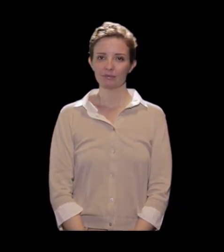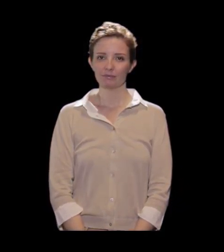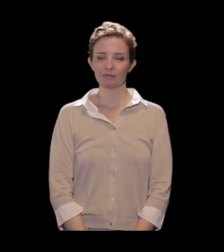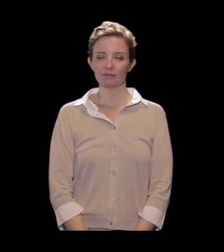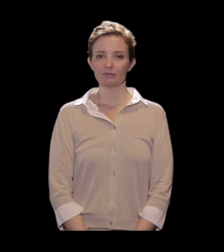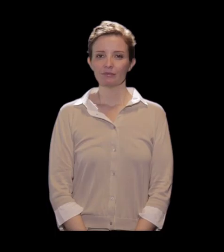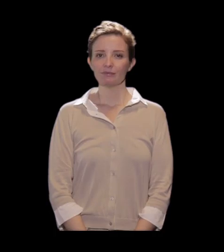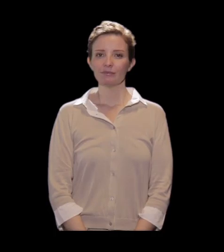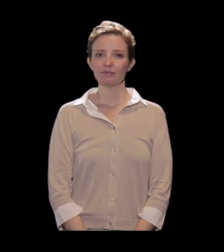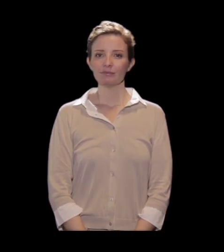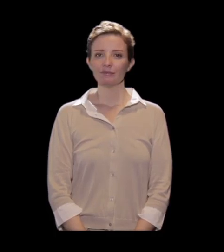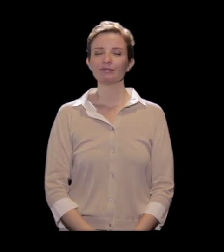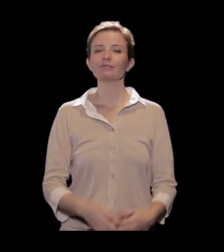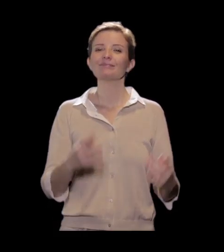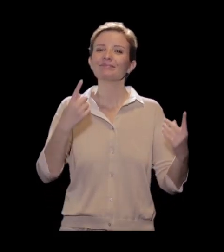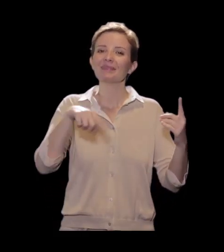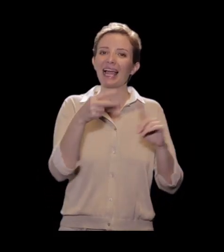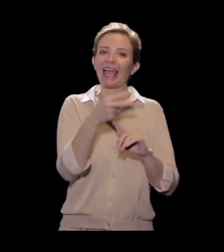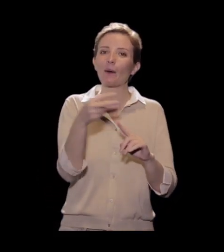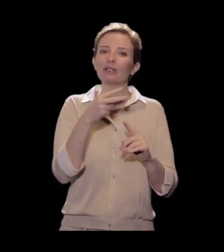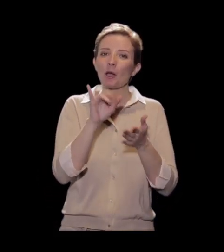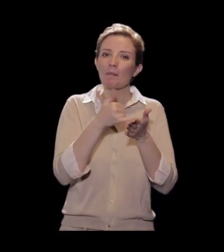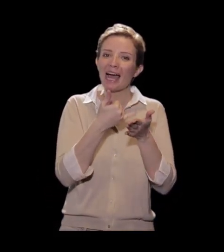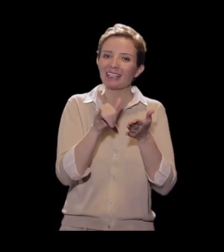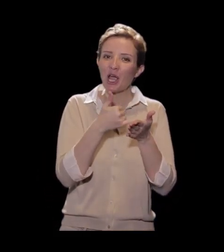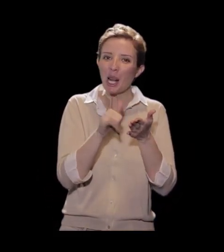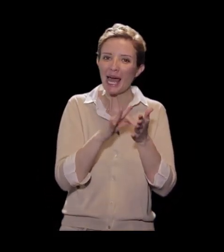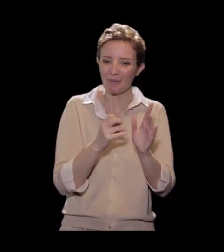Per quanto riguarda le equazioni particolari che voglio presentarvi,